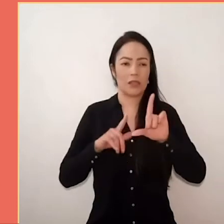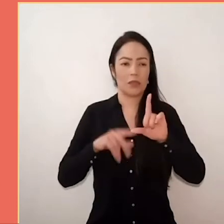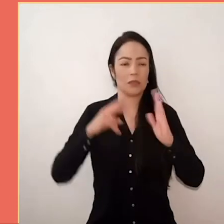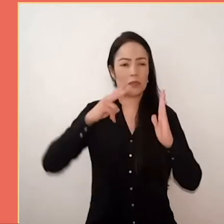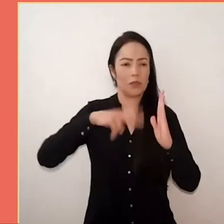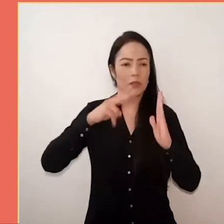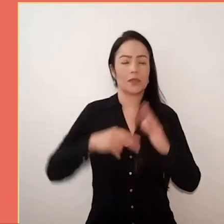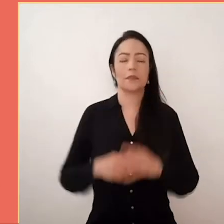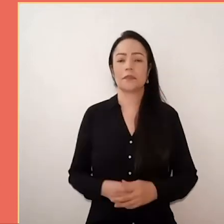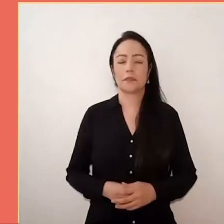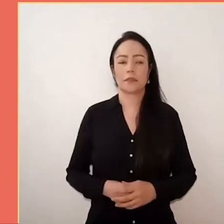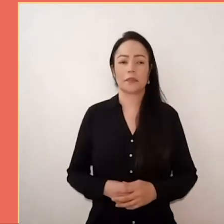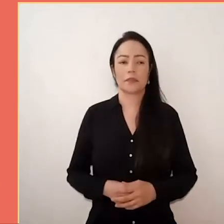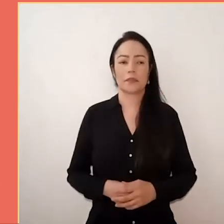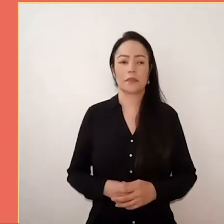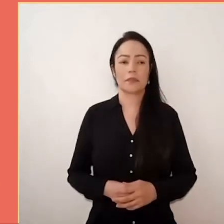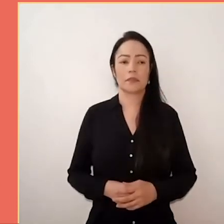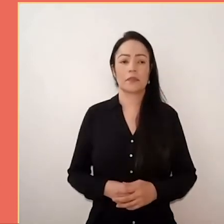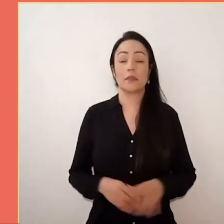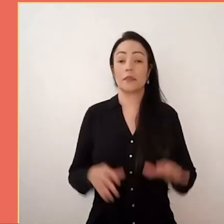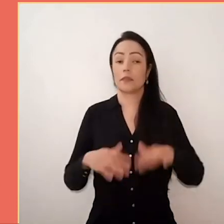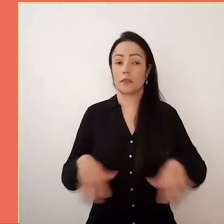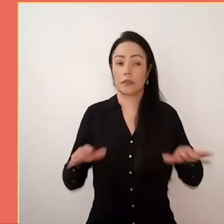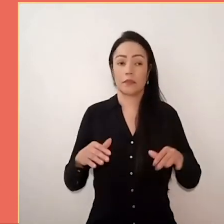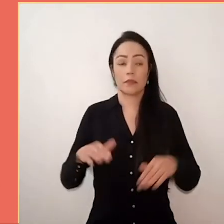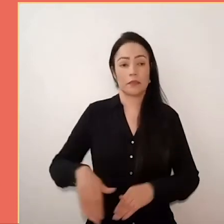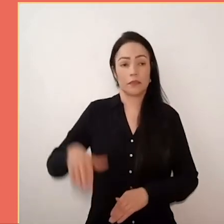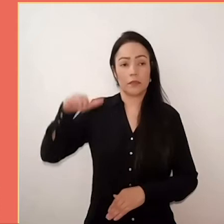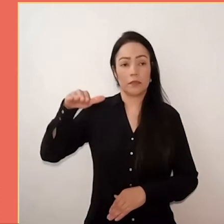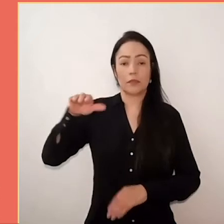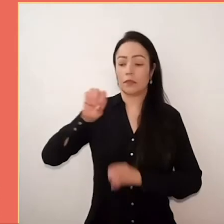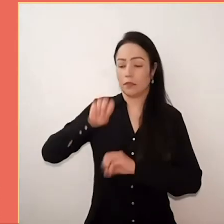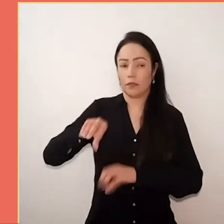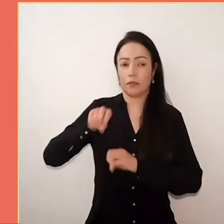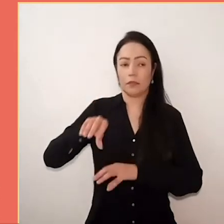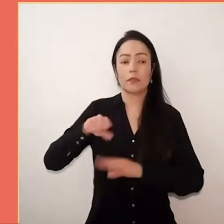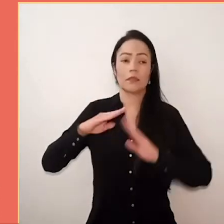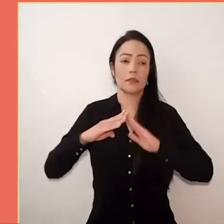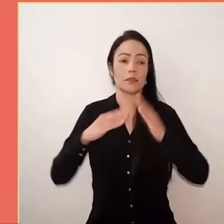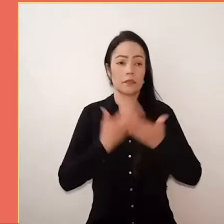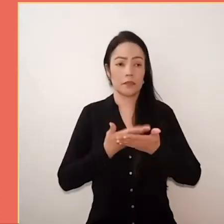Eu fui formada na educação, na escola, como u ser humano.